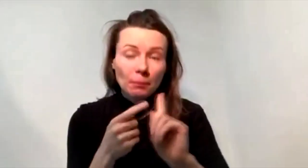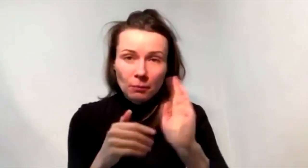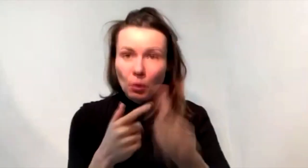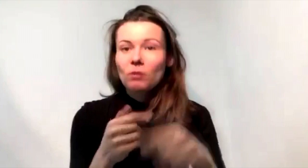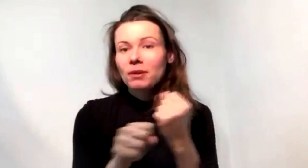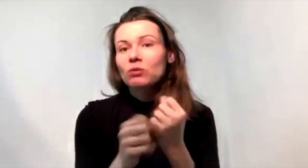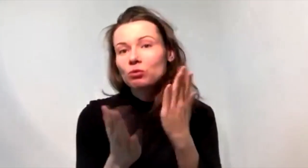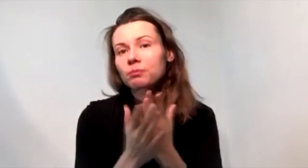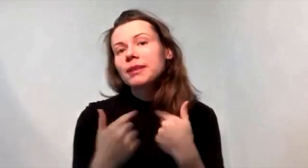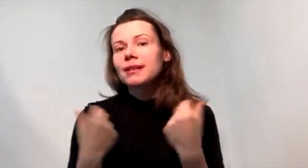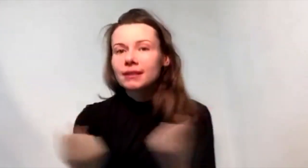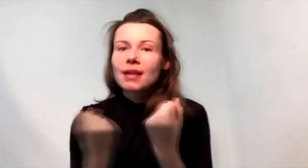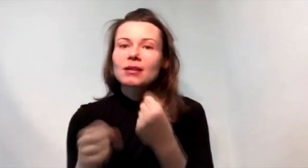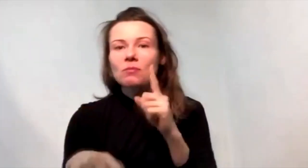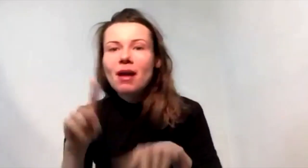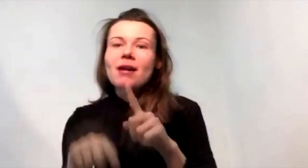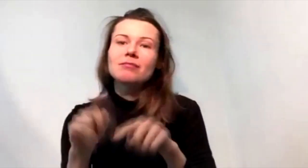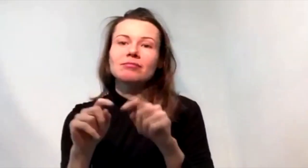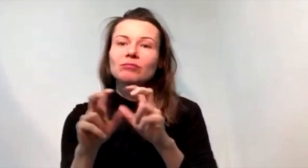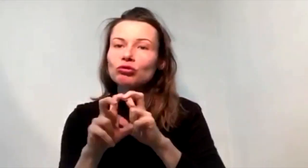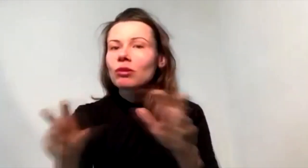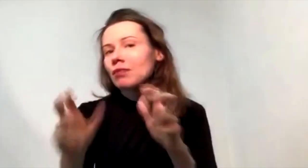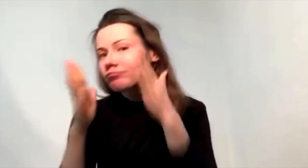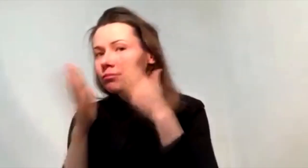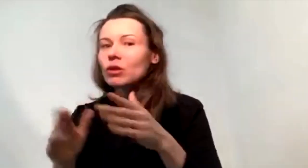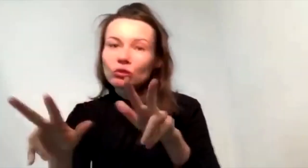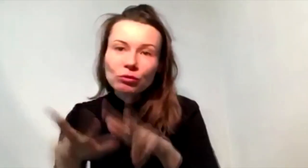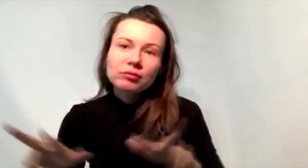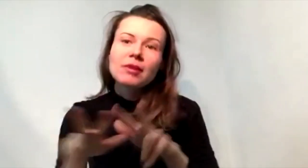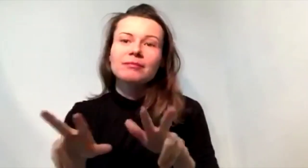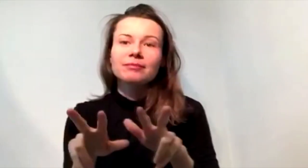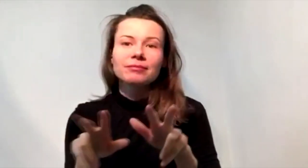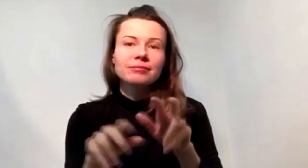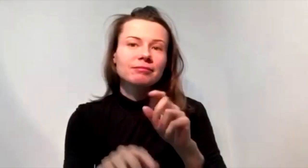Po pracy staram się normalnie swój czas poświęcić mojej rodzinie.